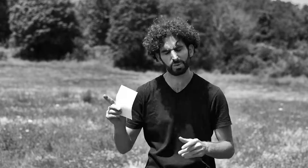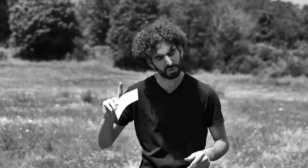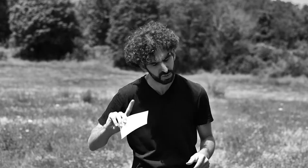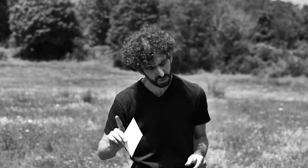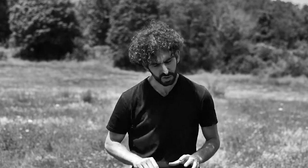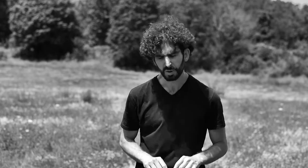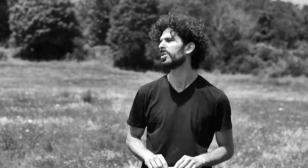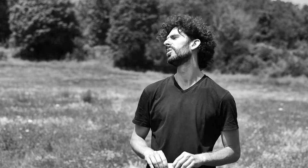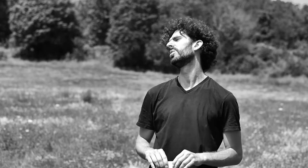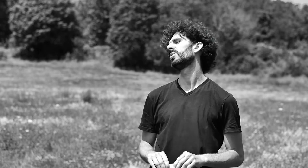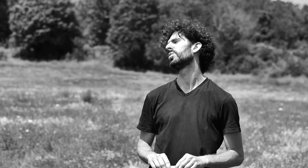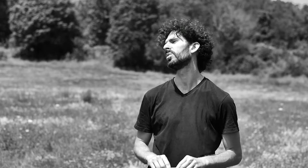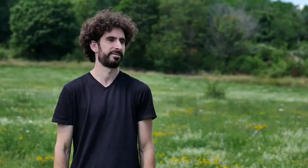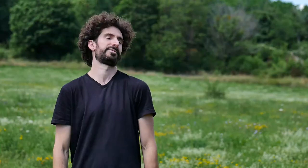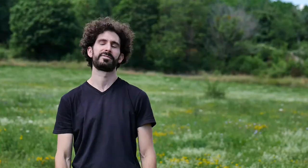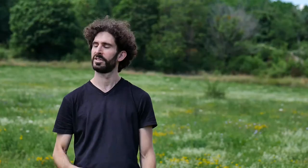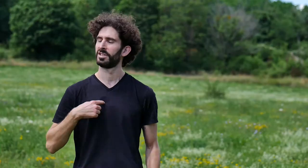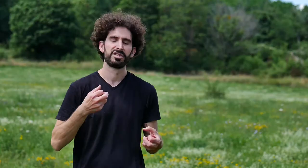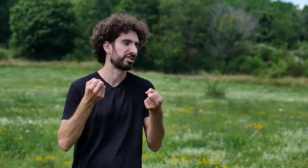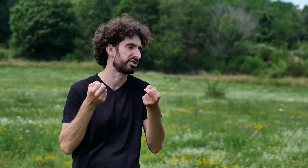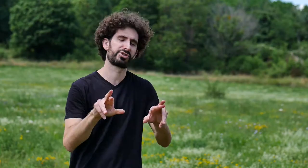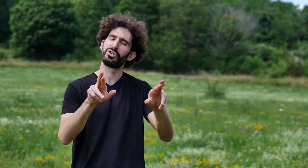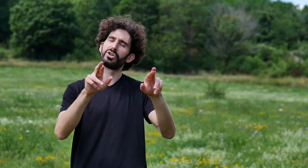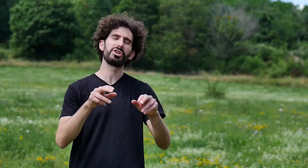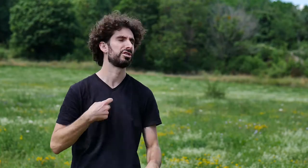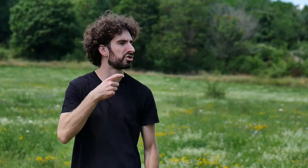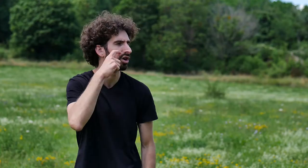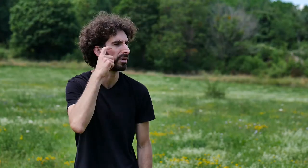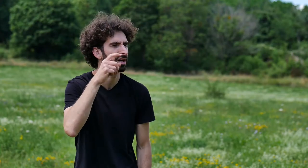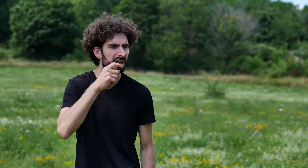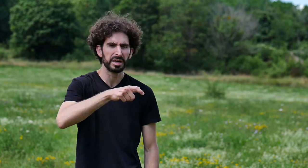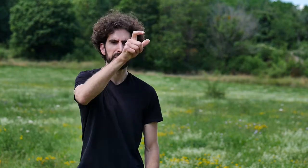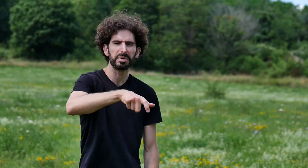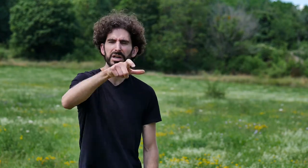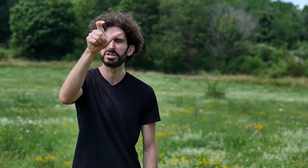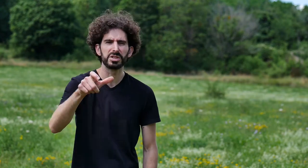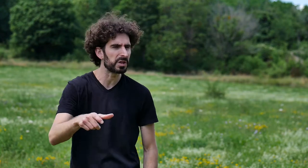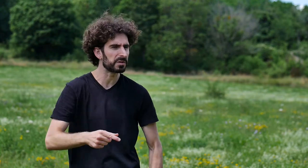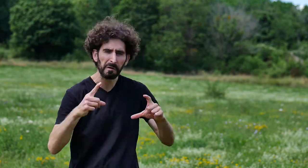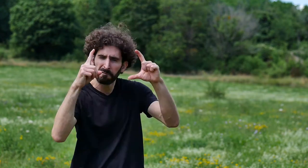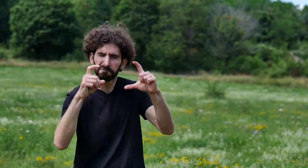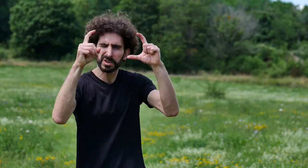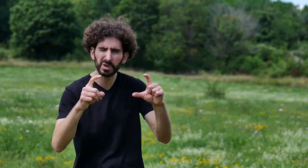Non, non, non. J'en étais sûr. J'ai remarqué que des personnes prises en photo